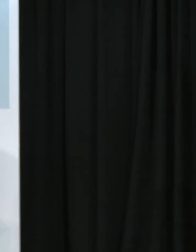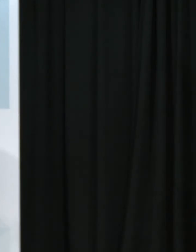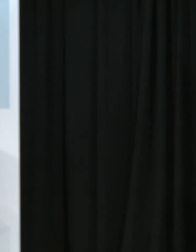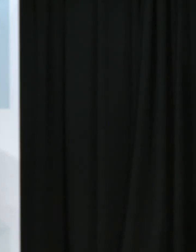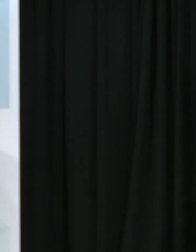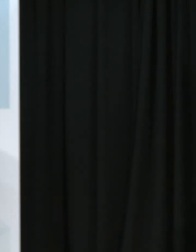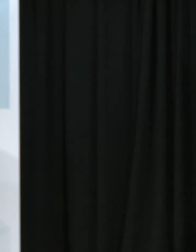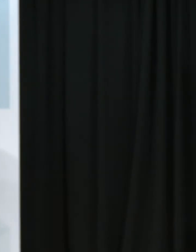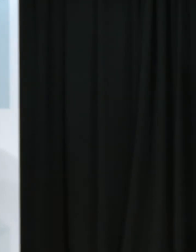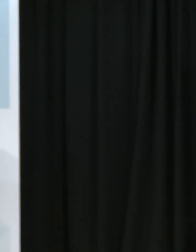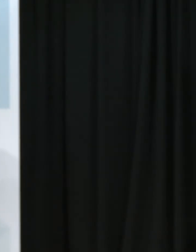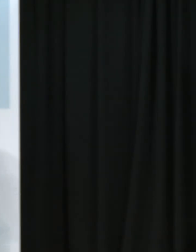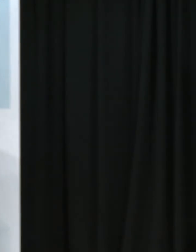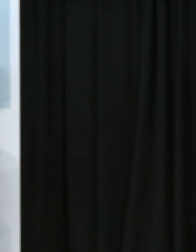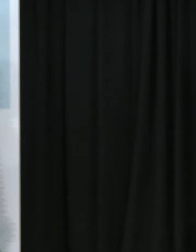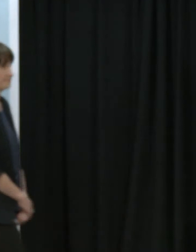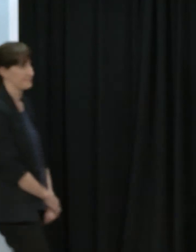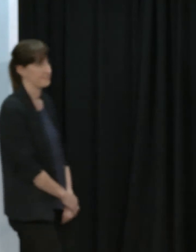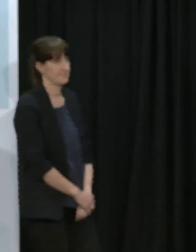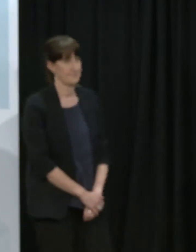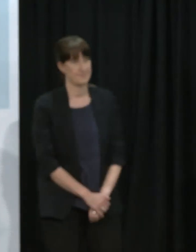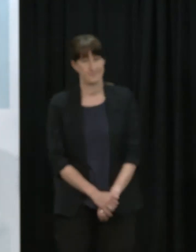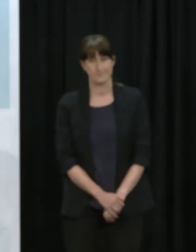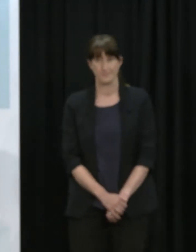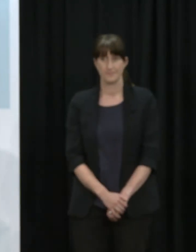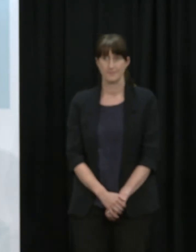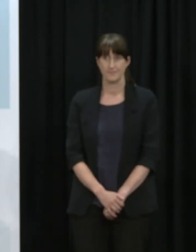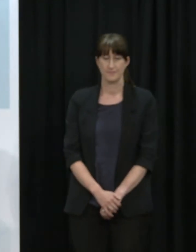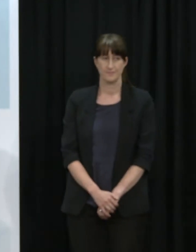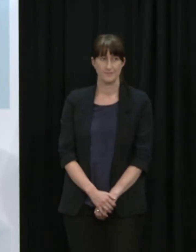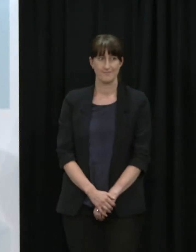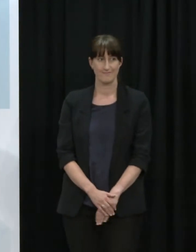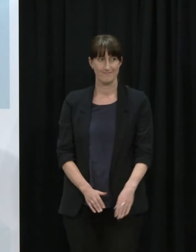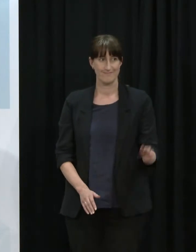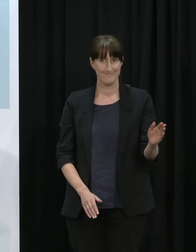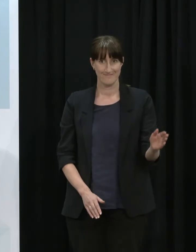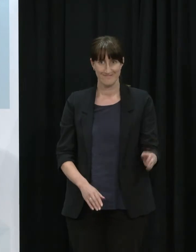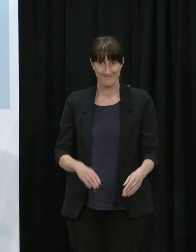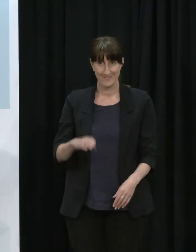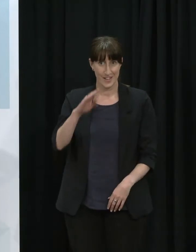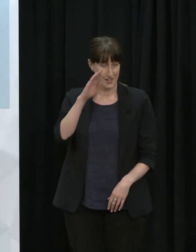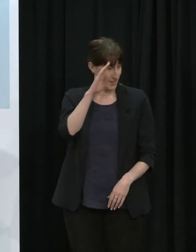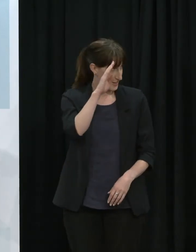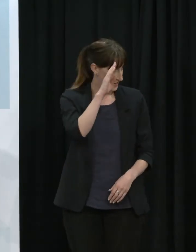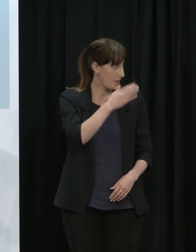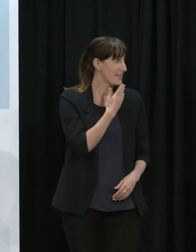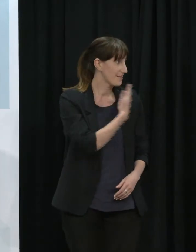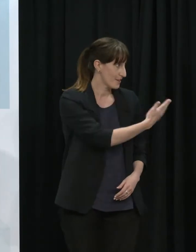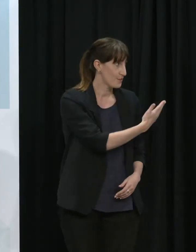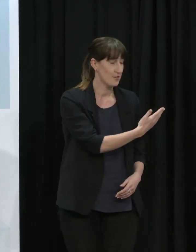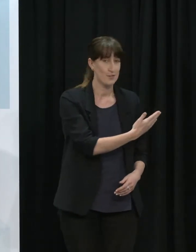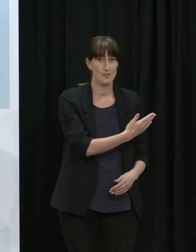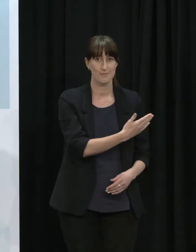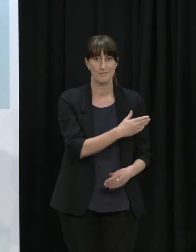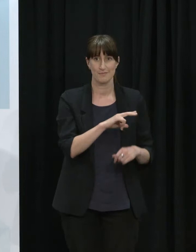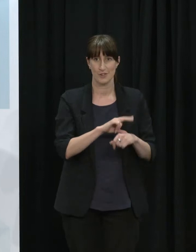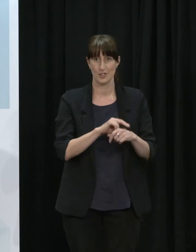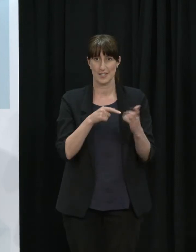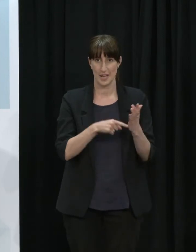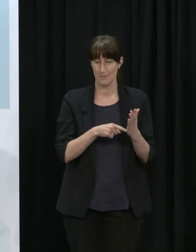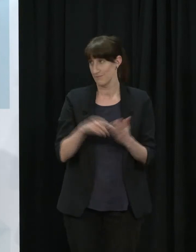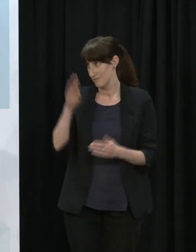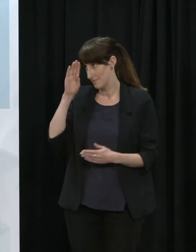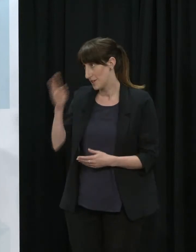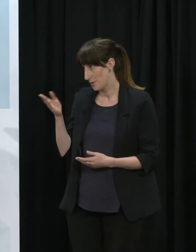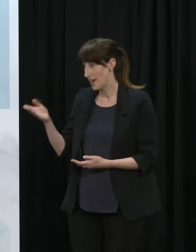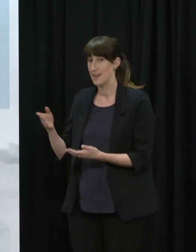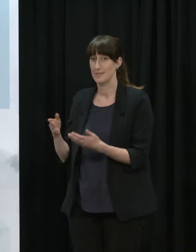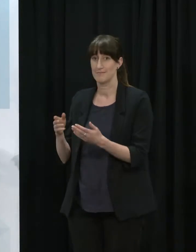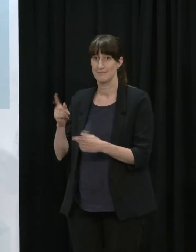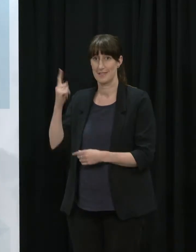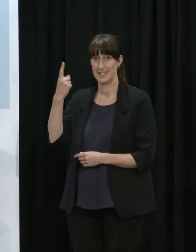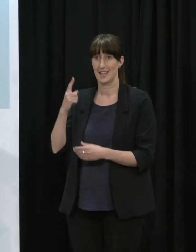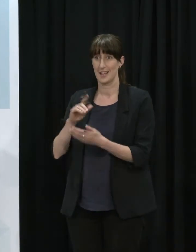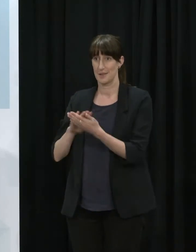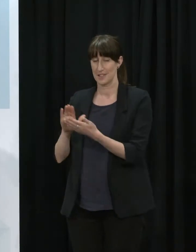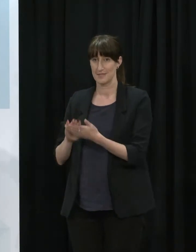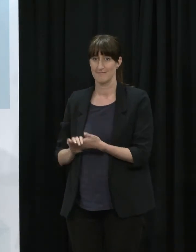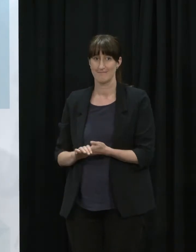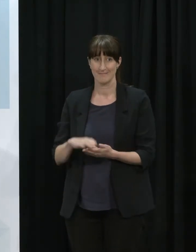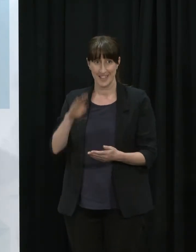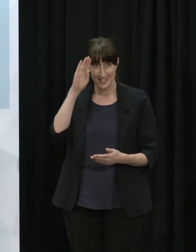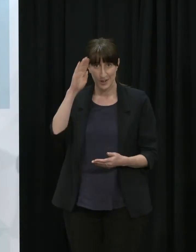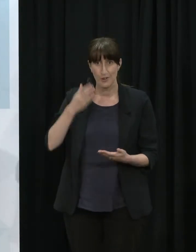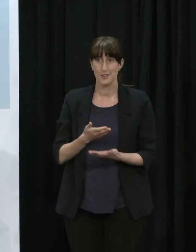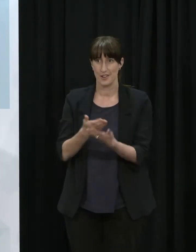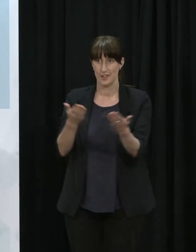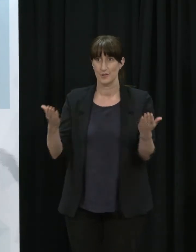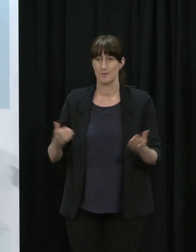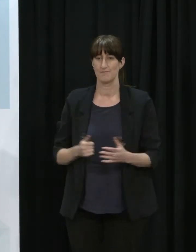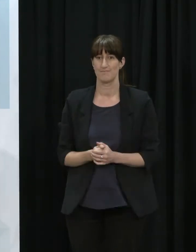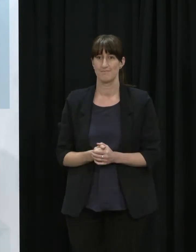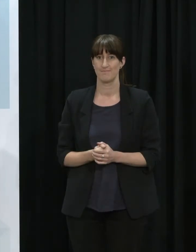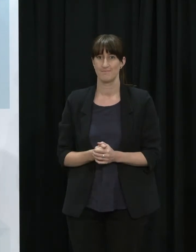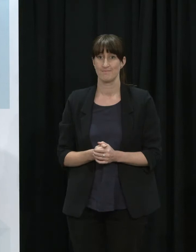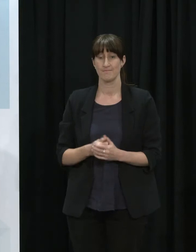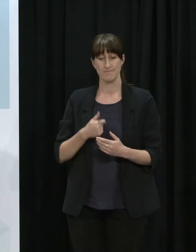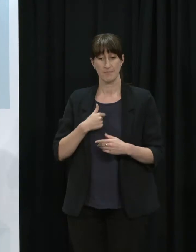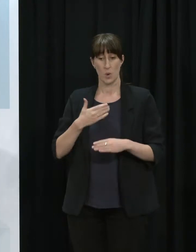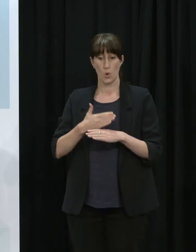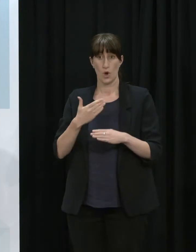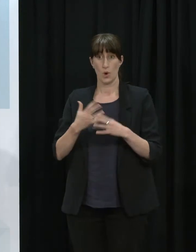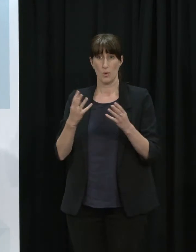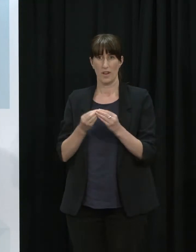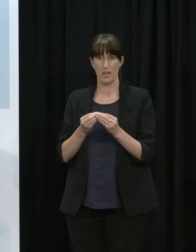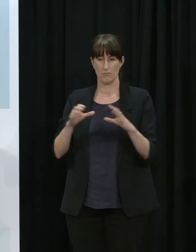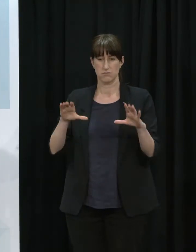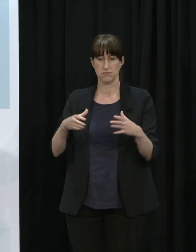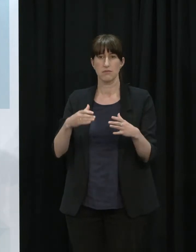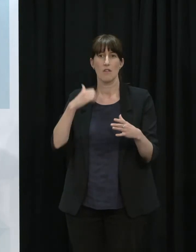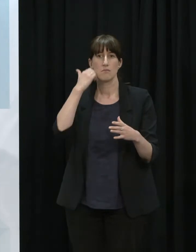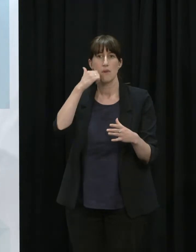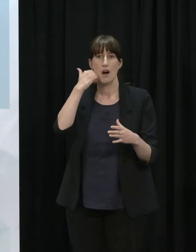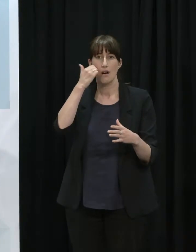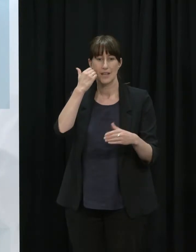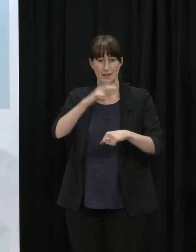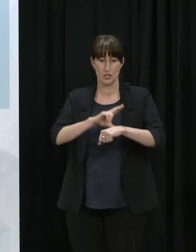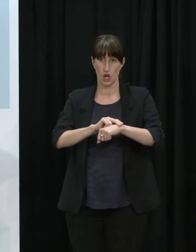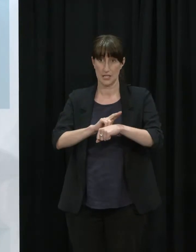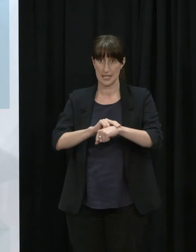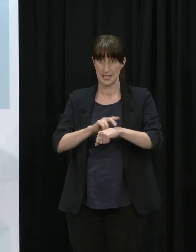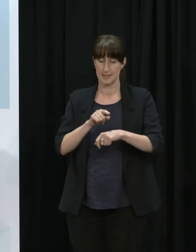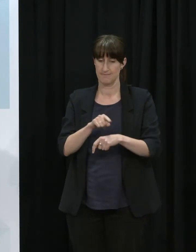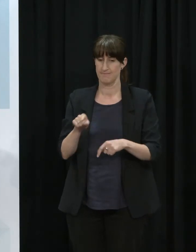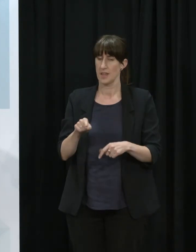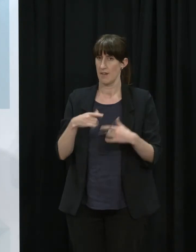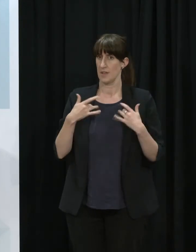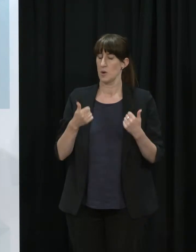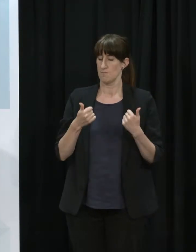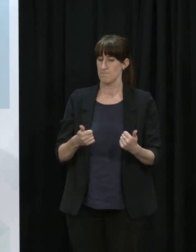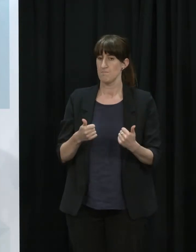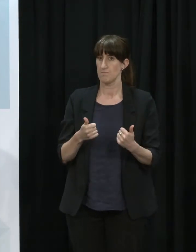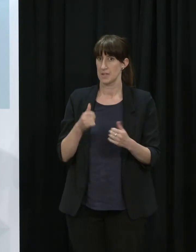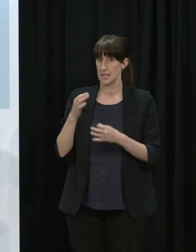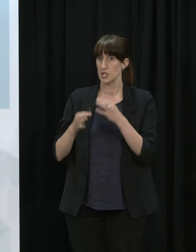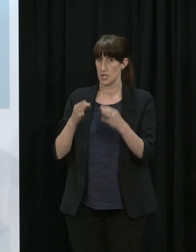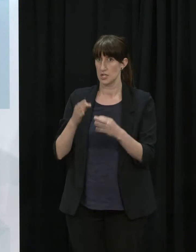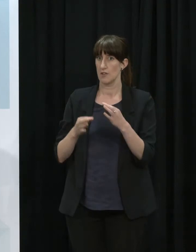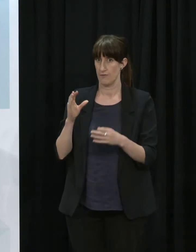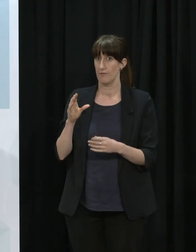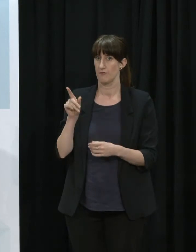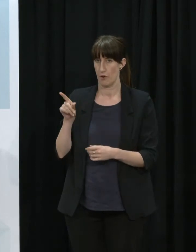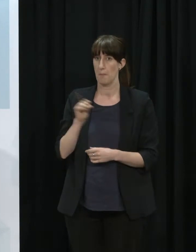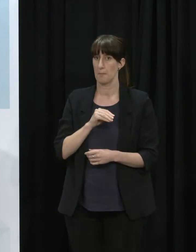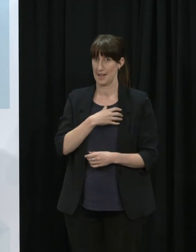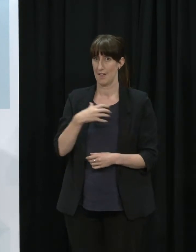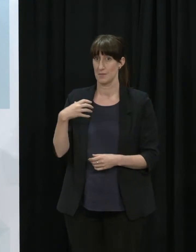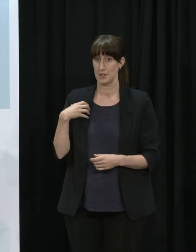mihi, ka tuku atu ahau ki a Dr